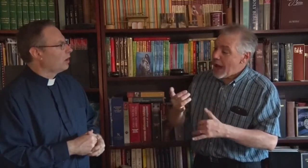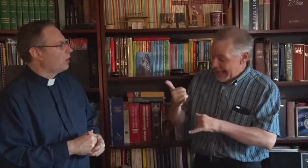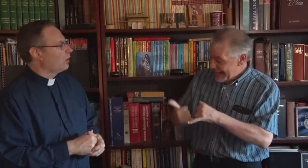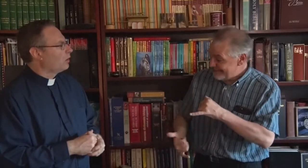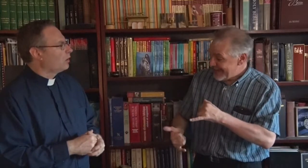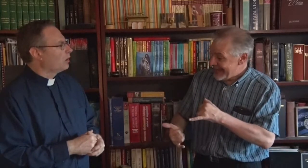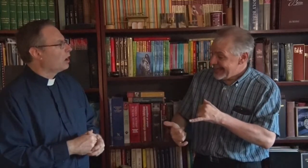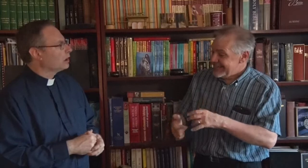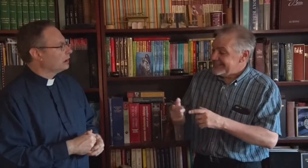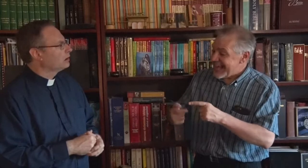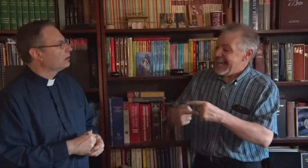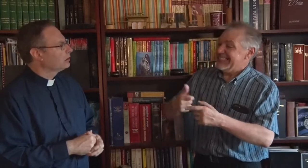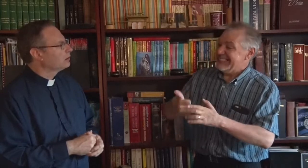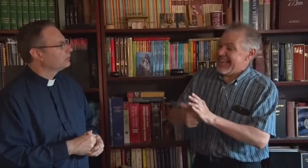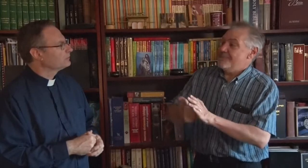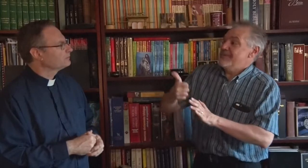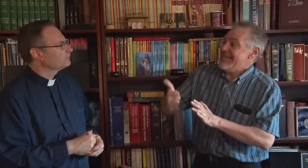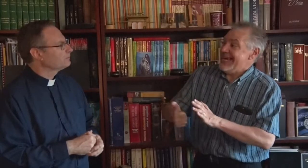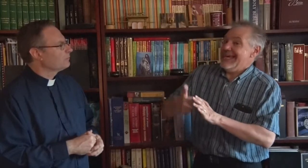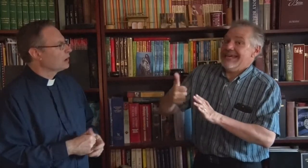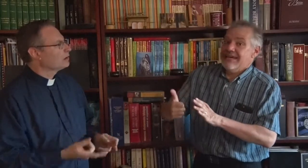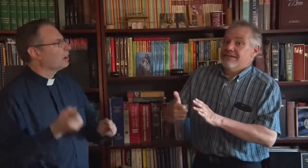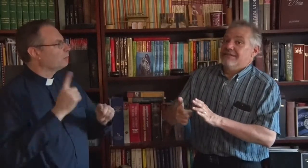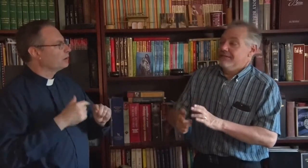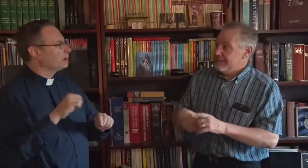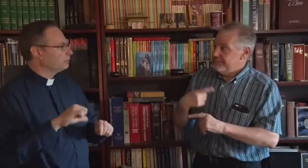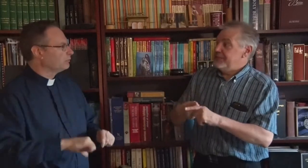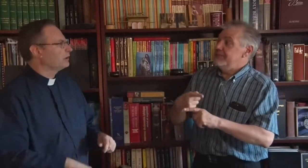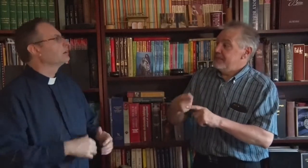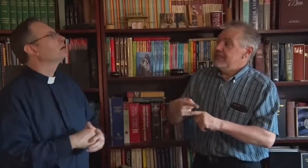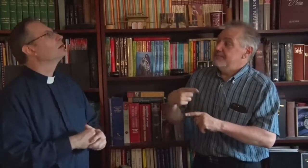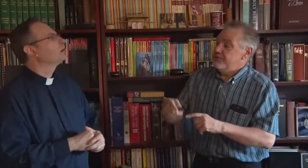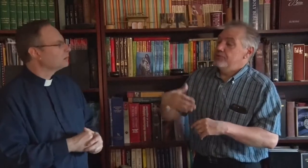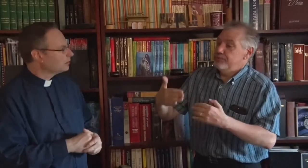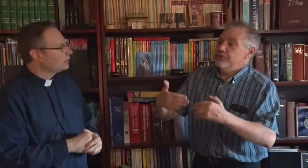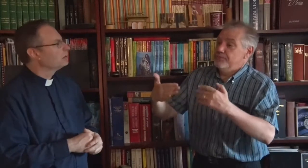À la fin cela a empiré…de plus en plus pire… plus plus plus…